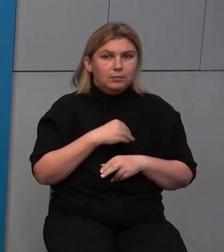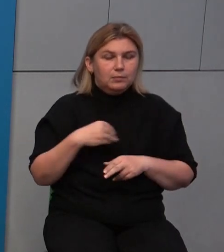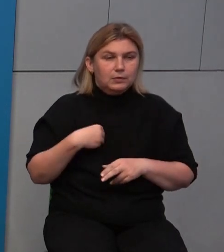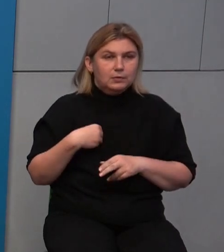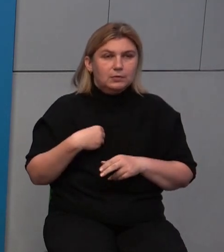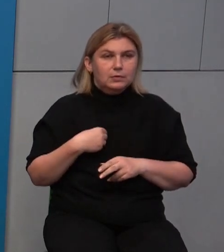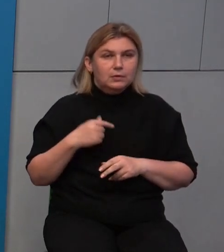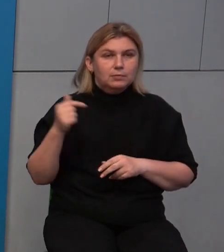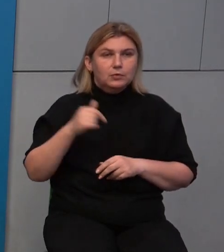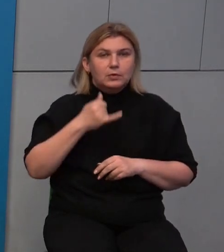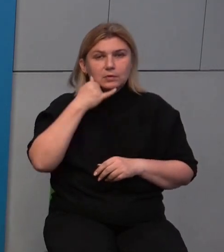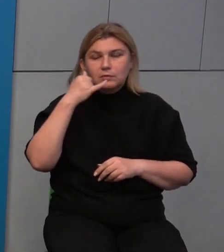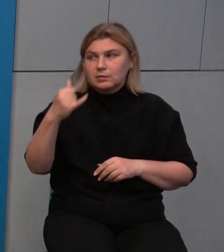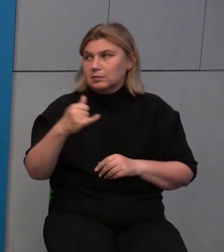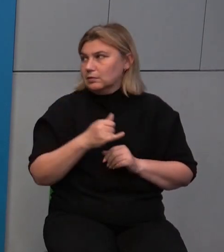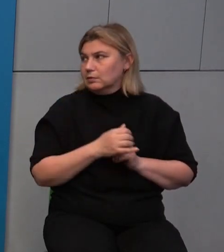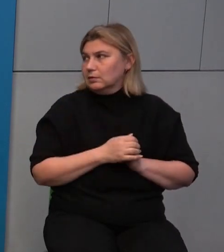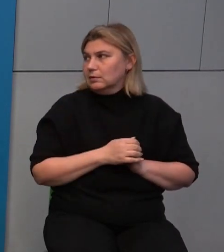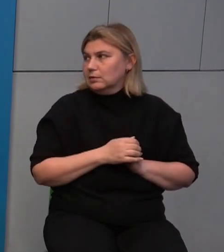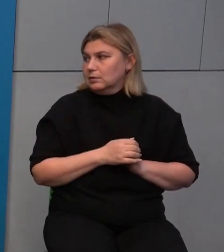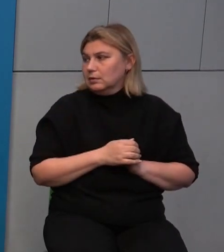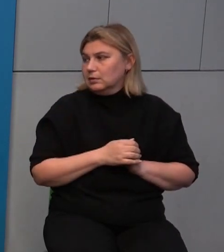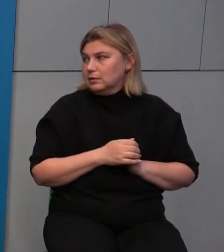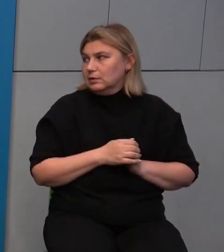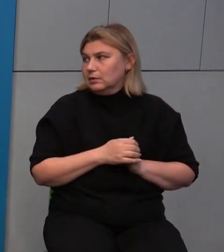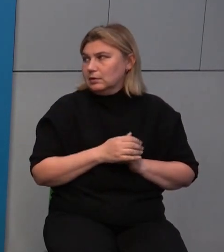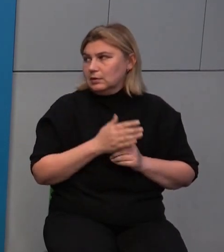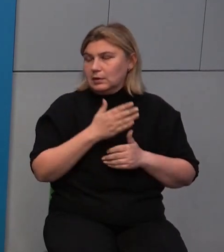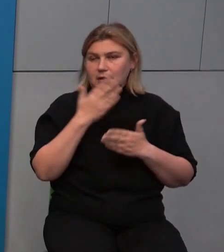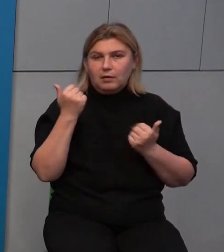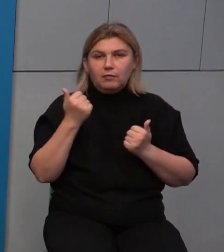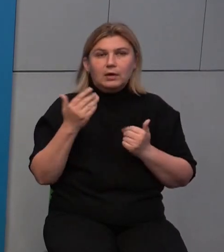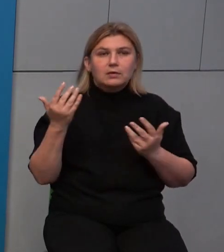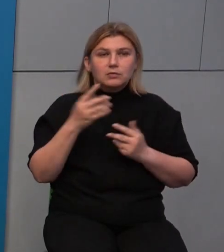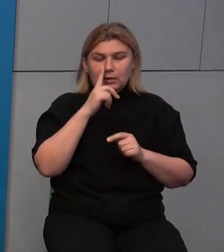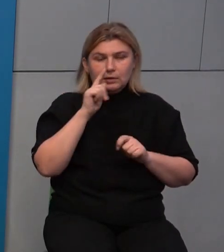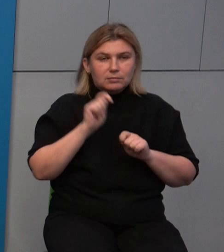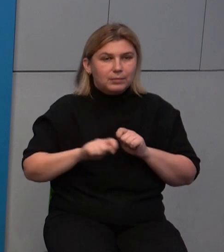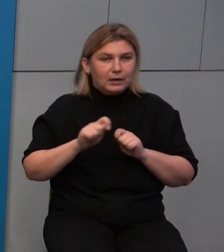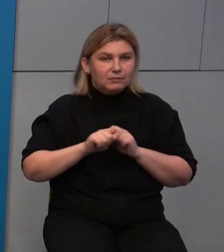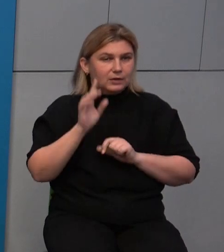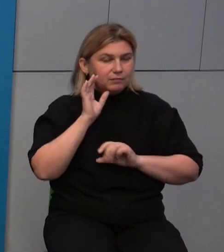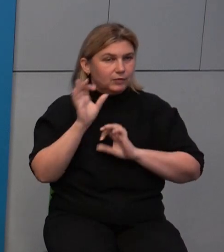już musiałam zadzwonić, bo już nie wiedziałam już w ogóle gdzie zweryfikować tę informację.